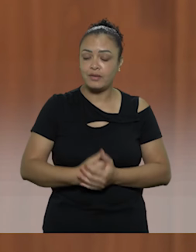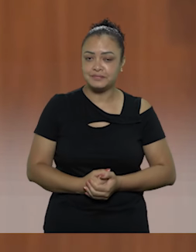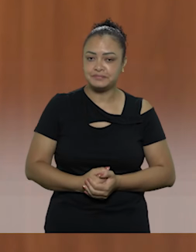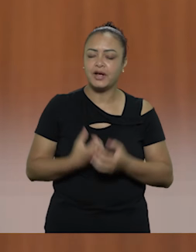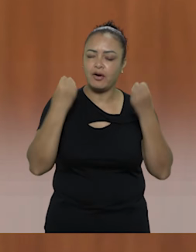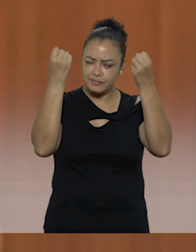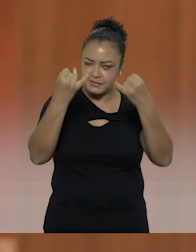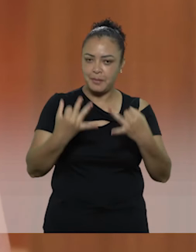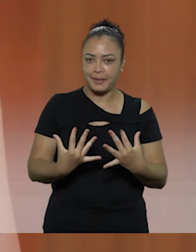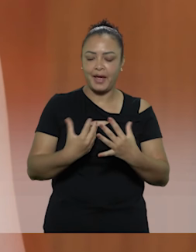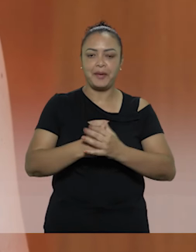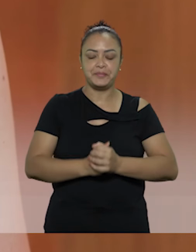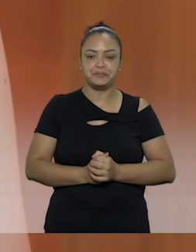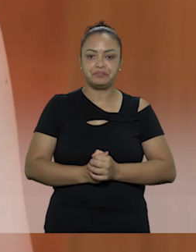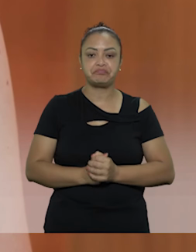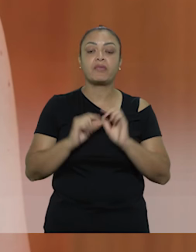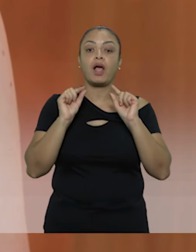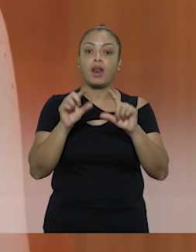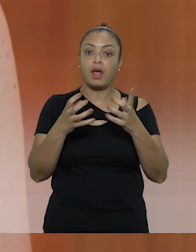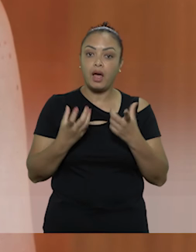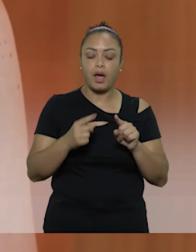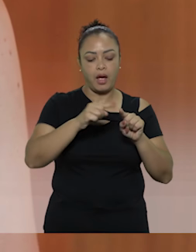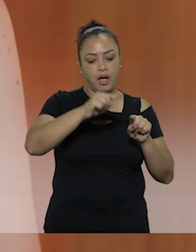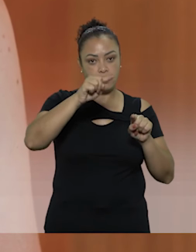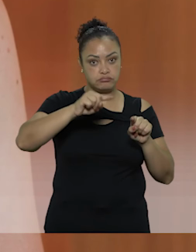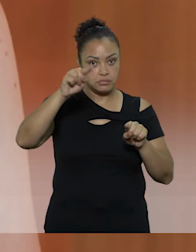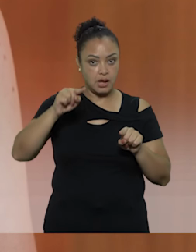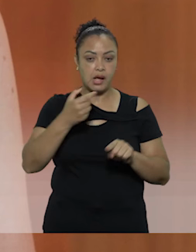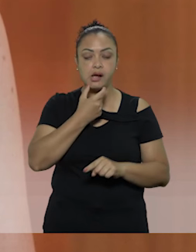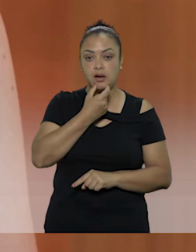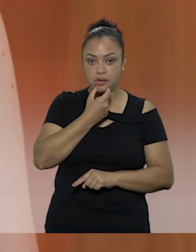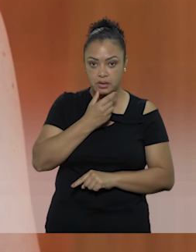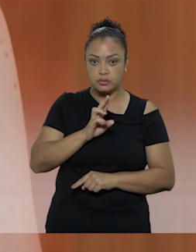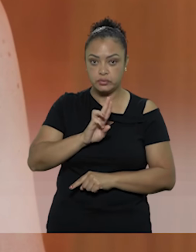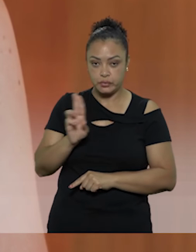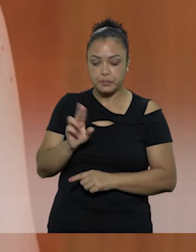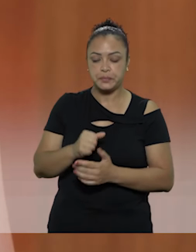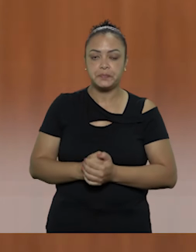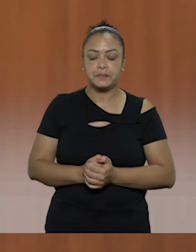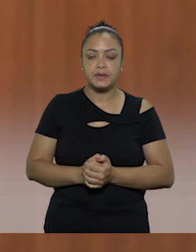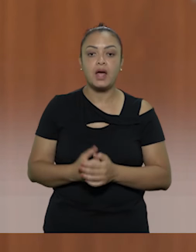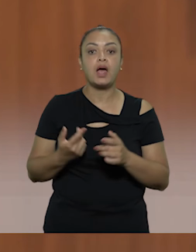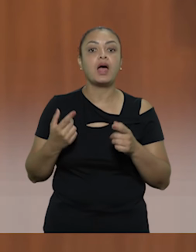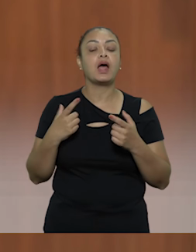O fundo busca replicar o índice Morningstar Brazil Target Momentum, que investe em empresas